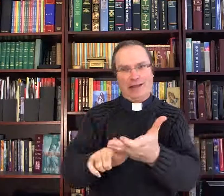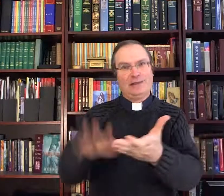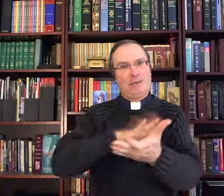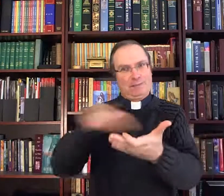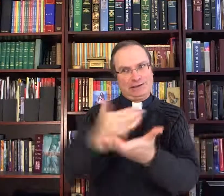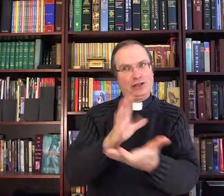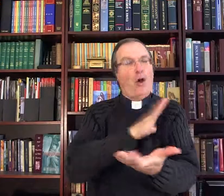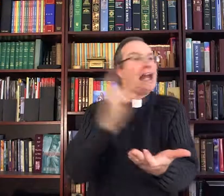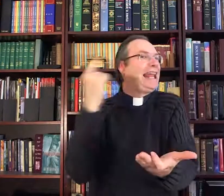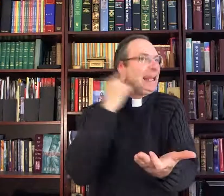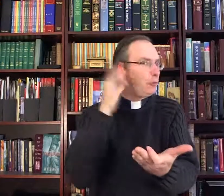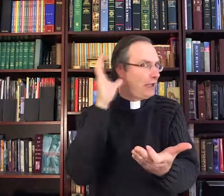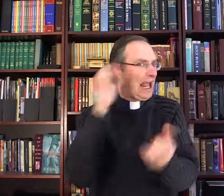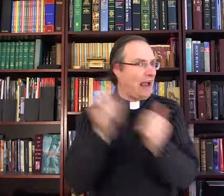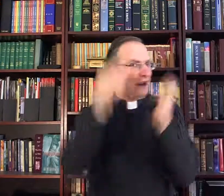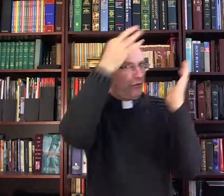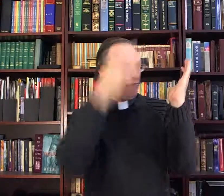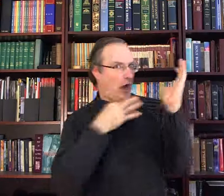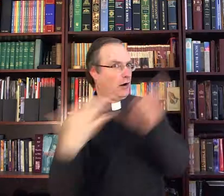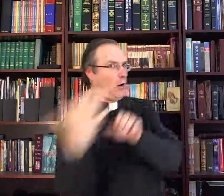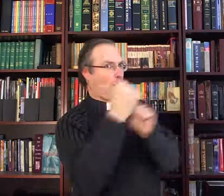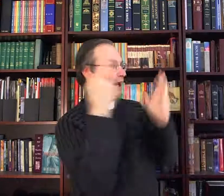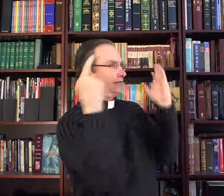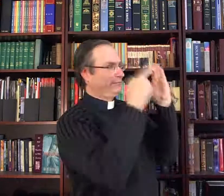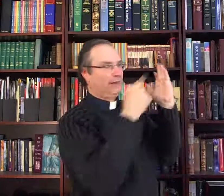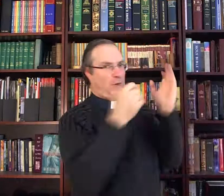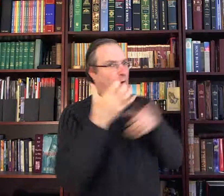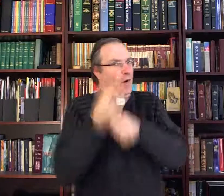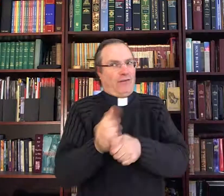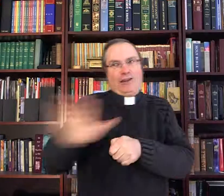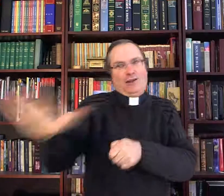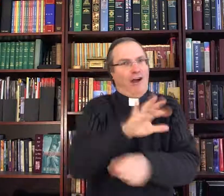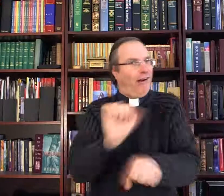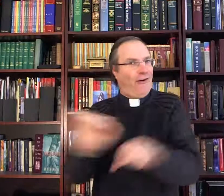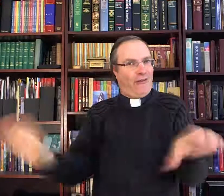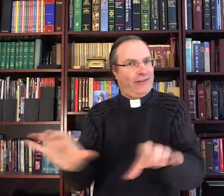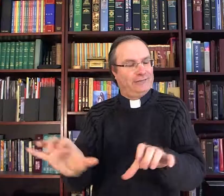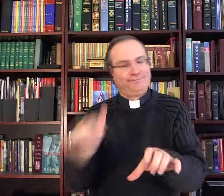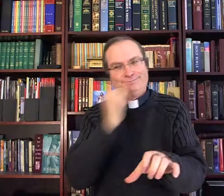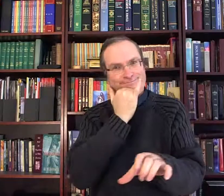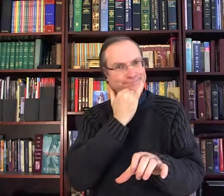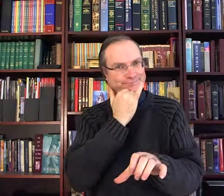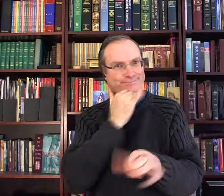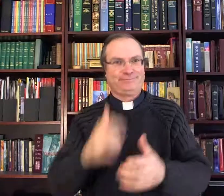mais parce qu'ils ont écouté avec foi. Confiance à Dieu, mais pas confiance à leurs oeuvres.